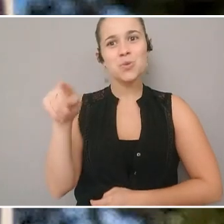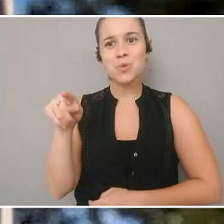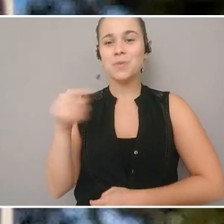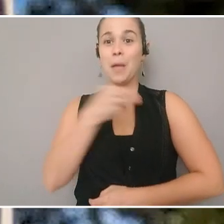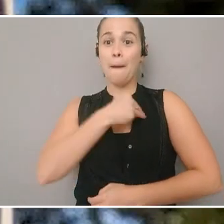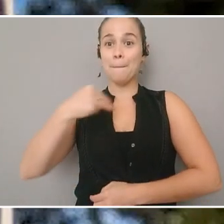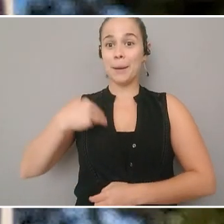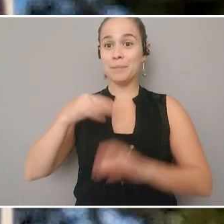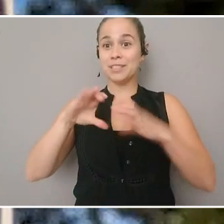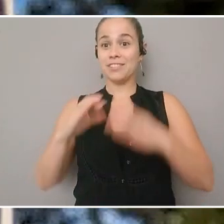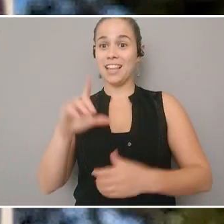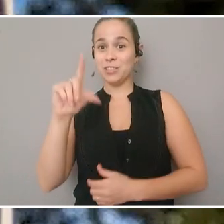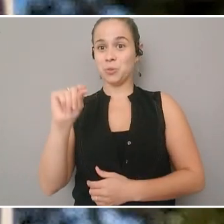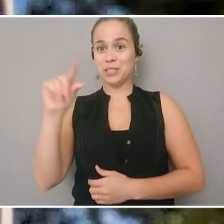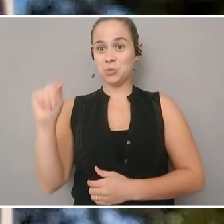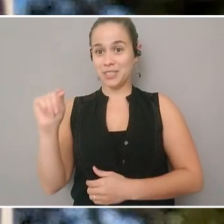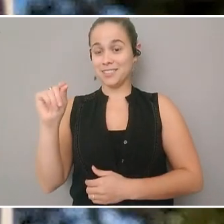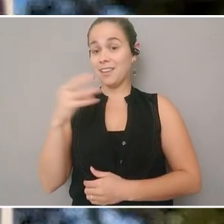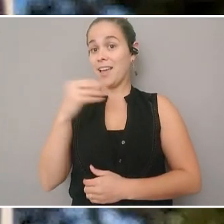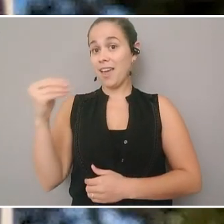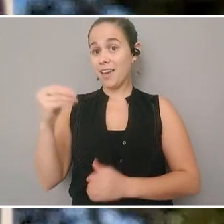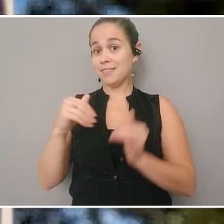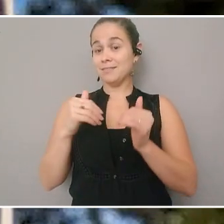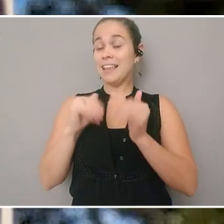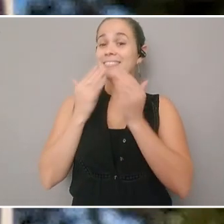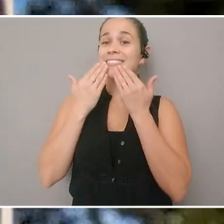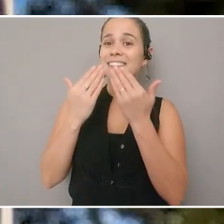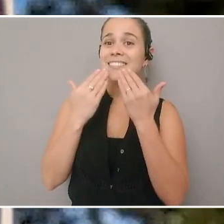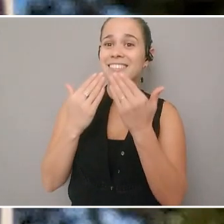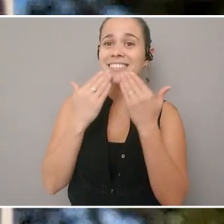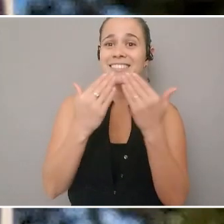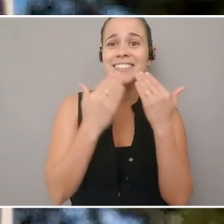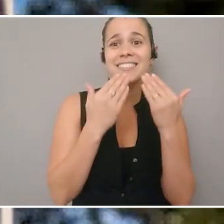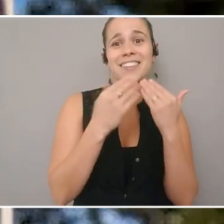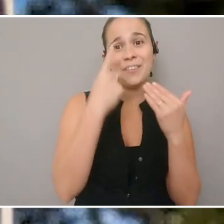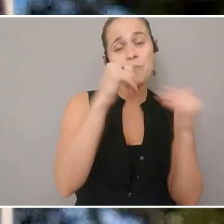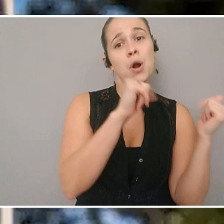clase de 2020 y dando las gracias a